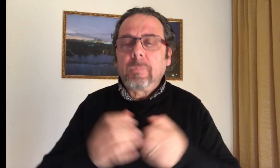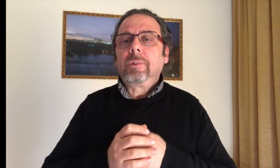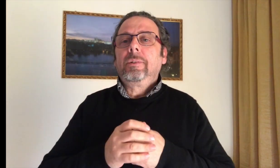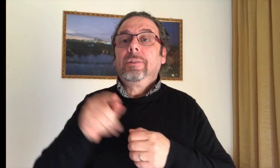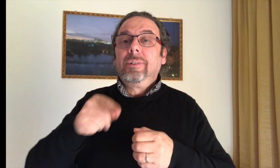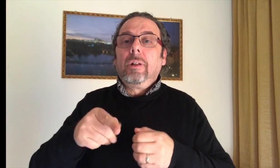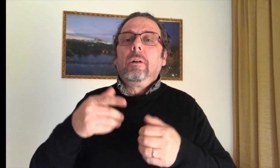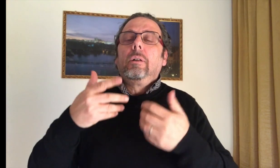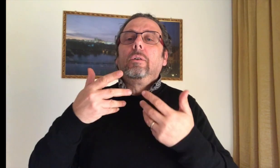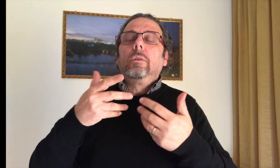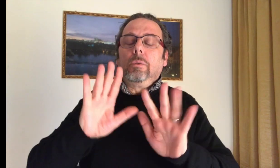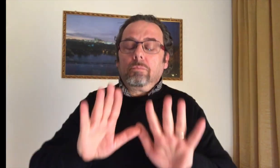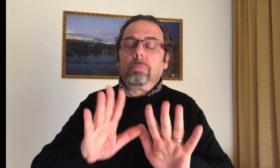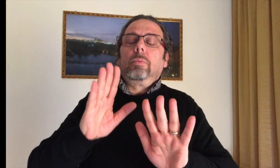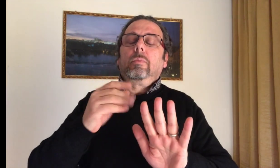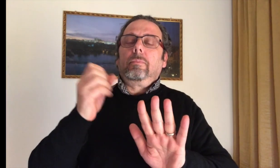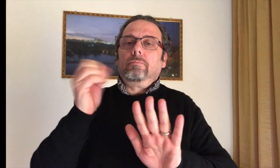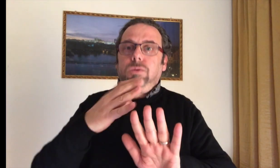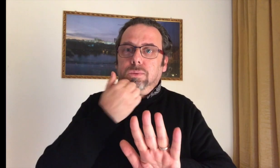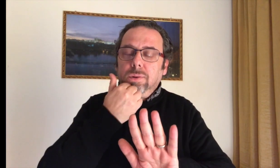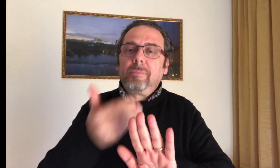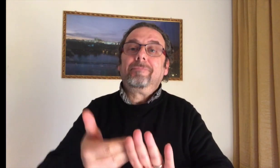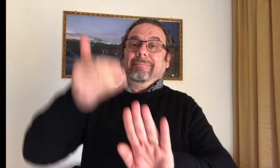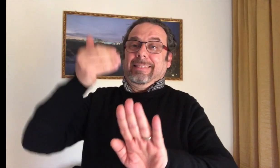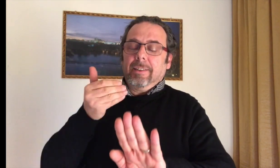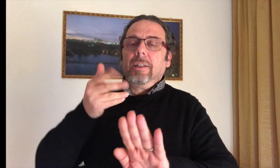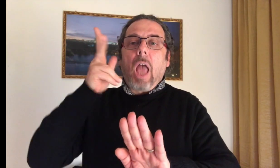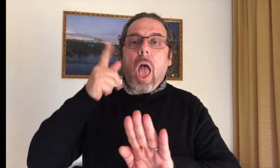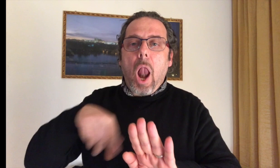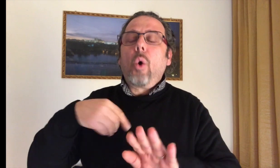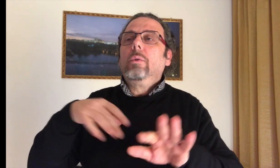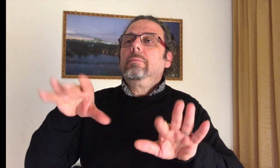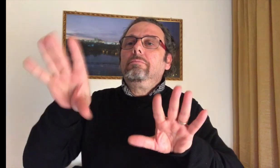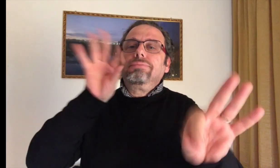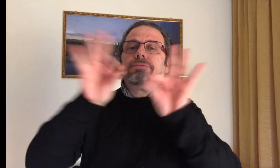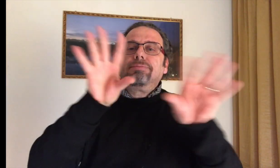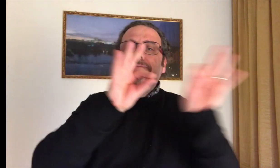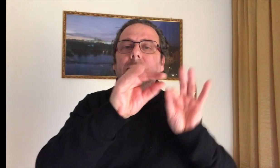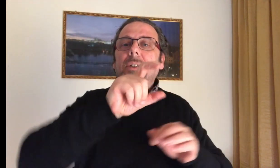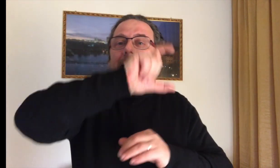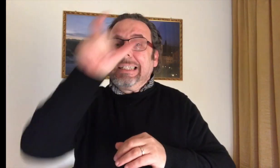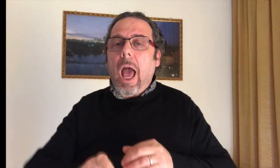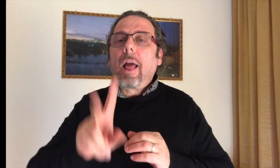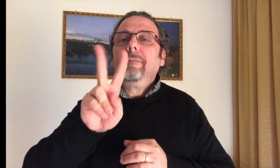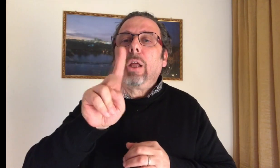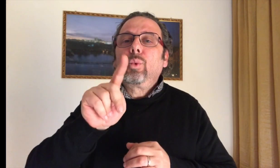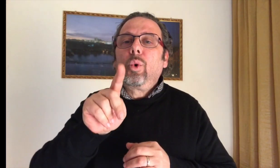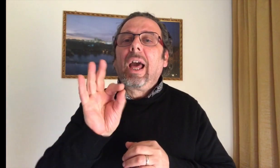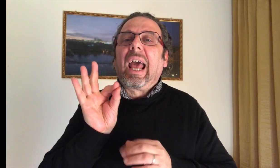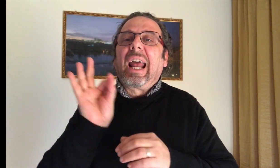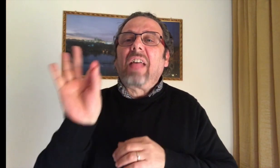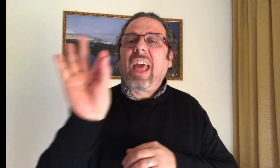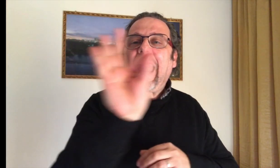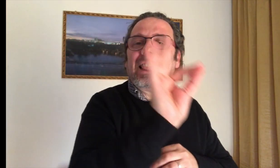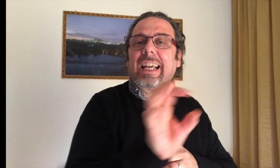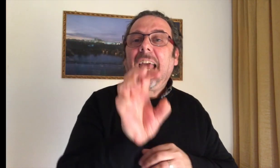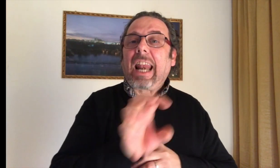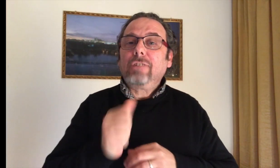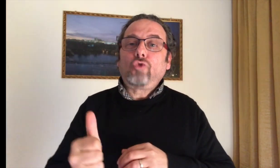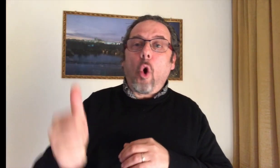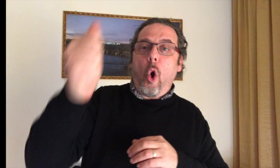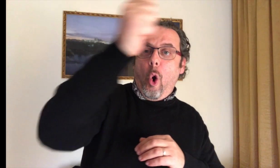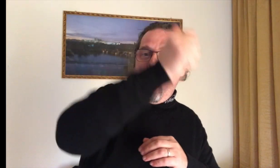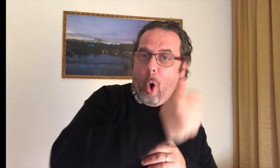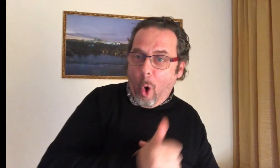importante: con Gallo avevamo selezionato e attivato 21 referenti regionali USF in tutta Italia, anche